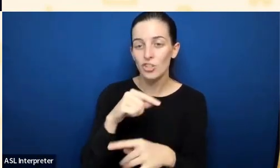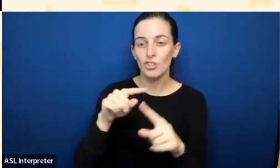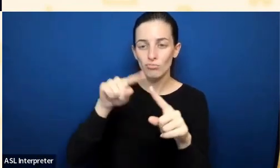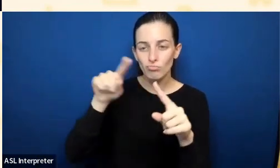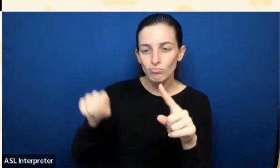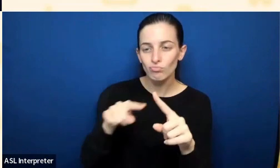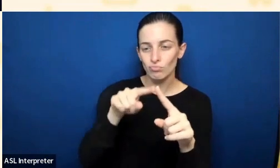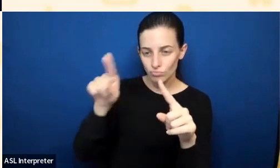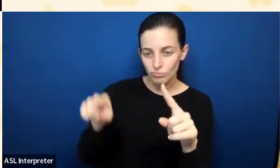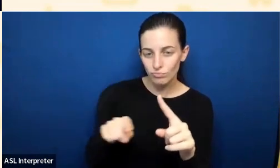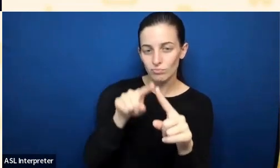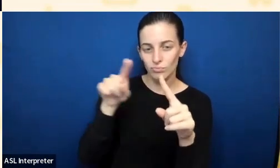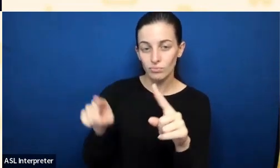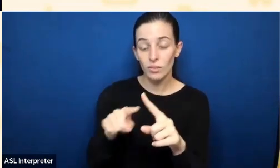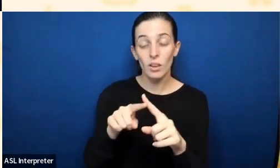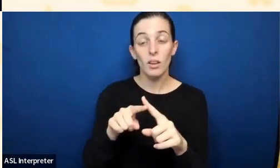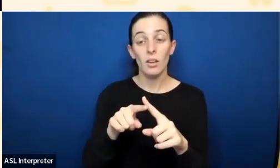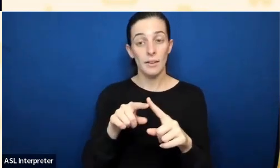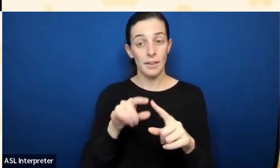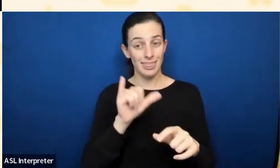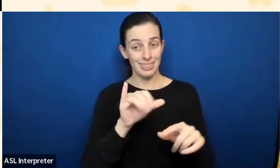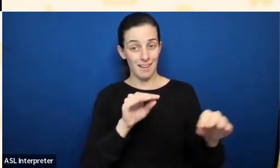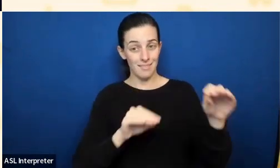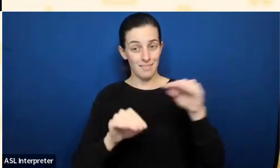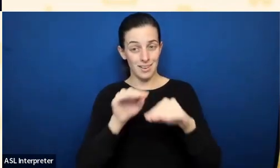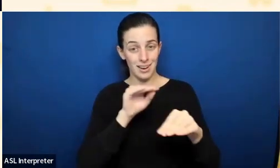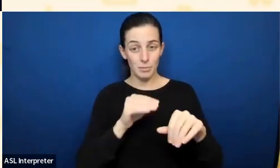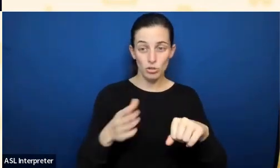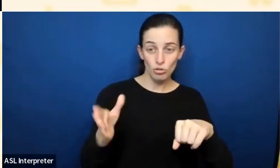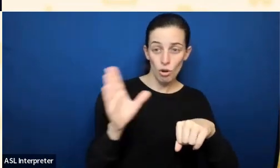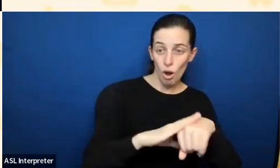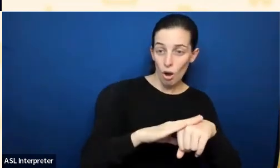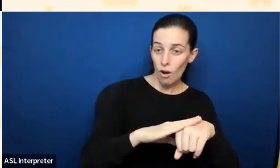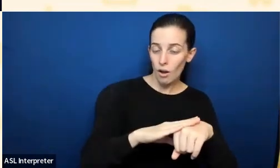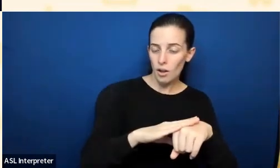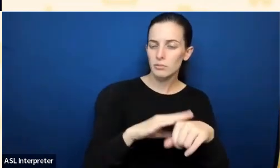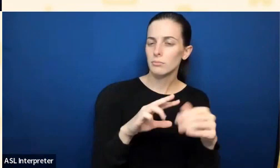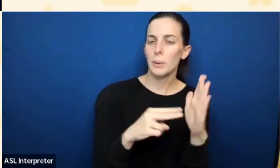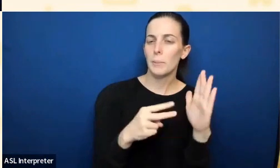Cuando las animaciones están activadas, eso significa que ARIA-pressed es igual a verdadero.